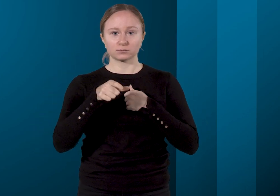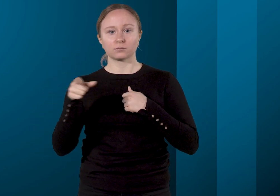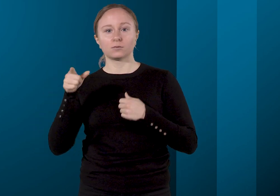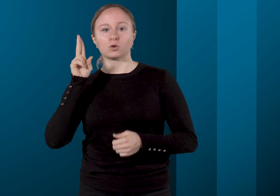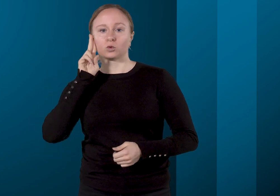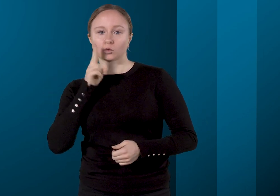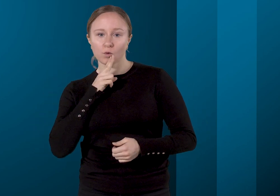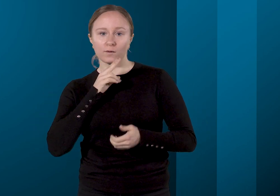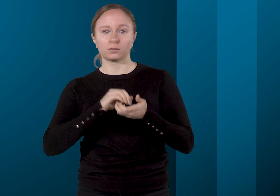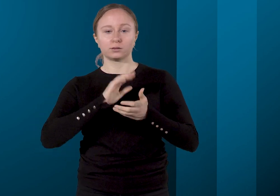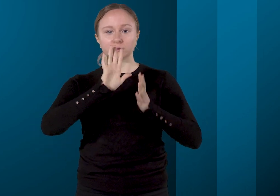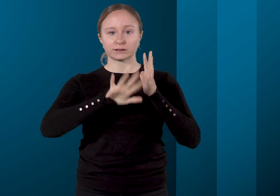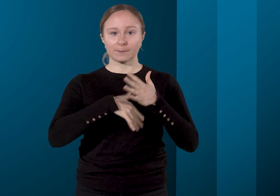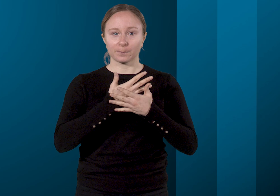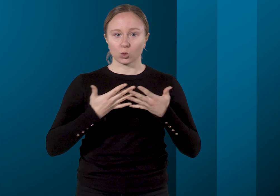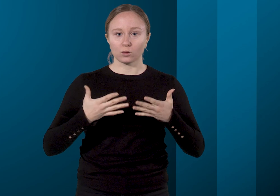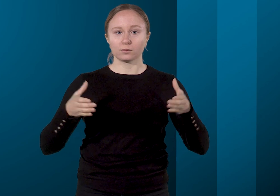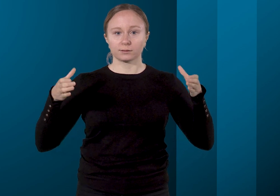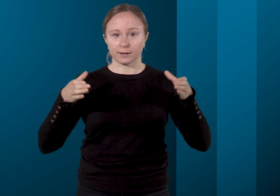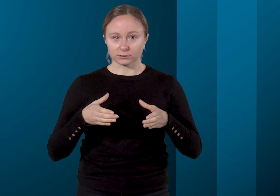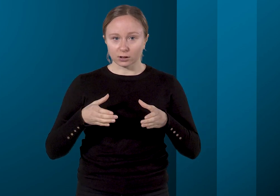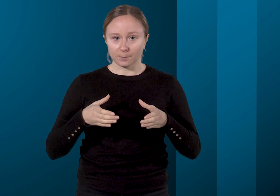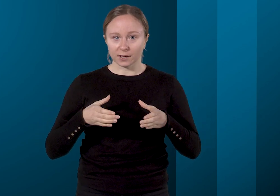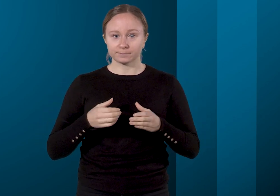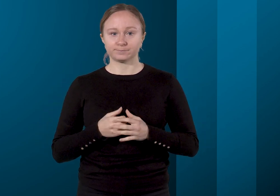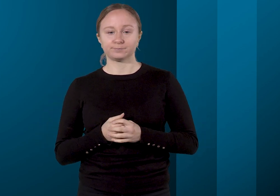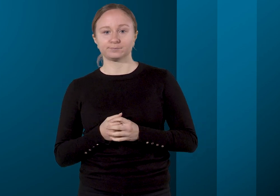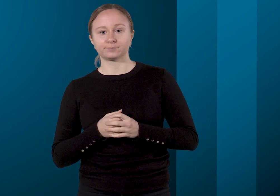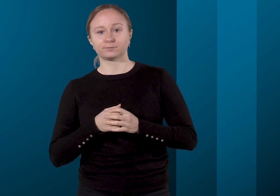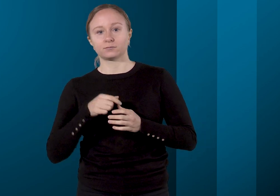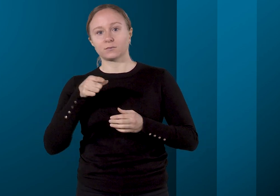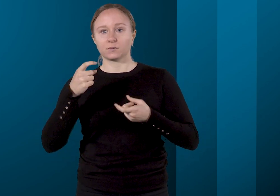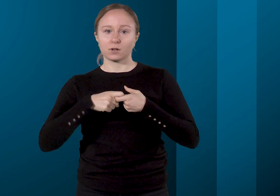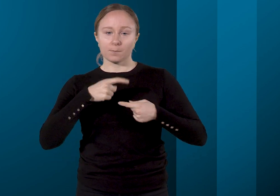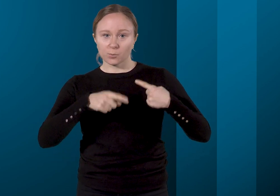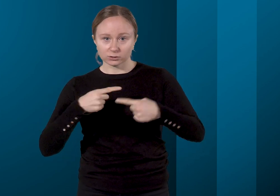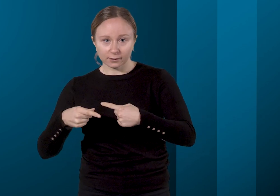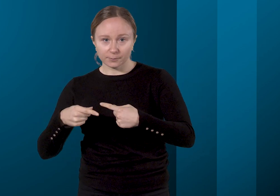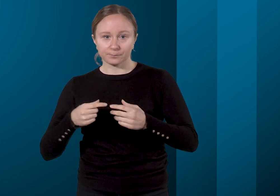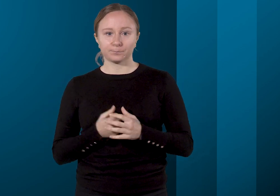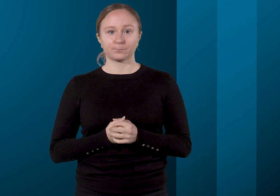den döva och teckenspråkiga gemenskapen en rundabordsdiskussion om processen.